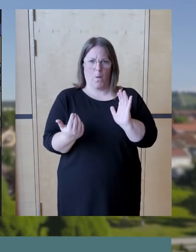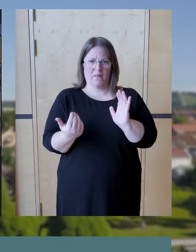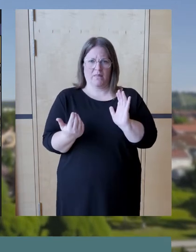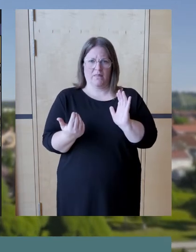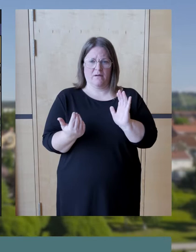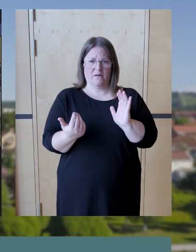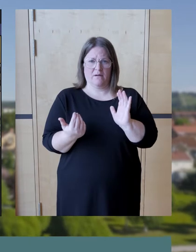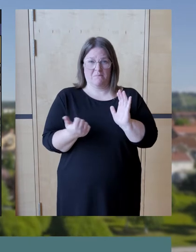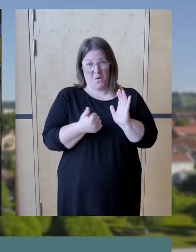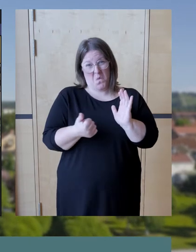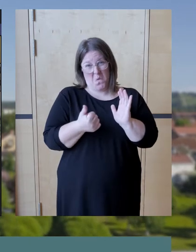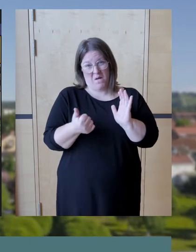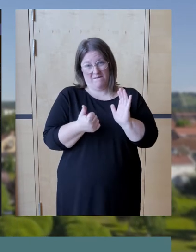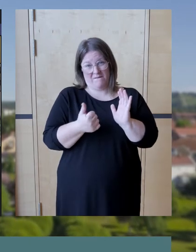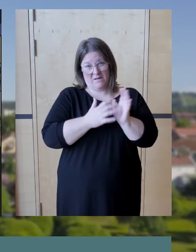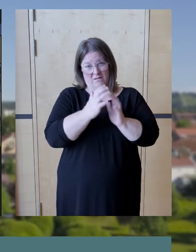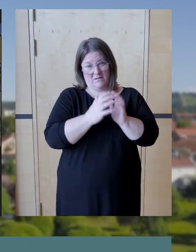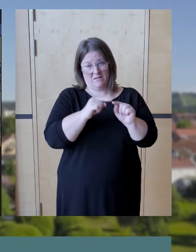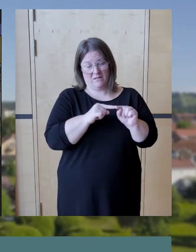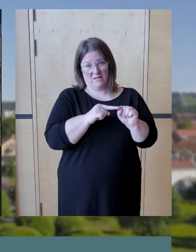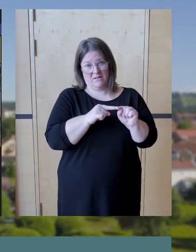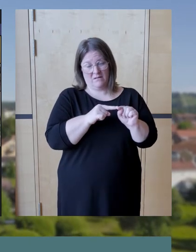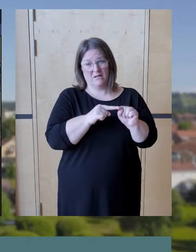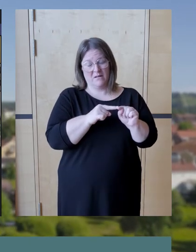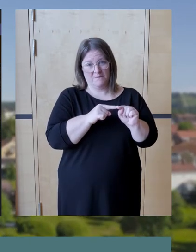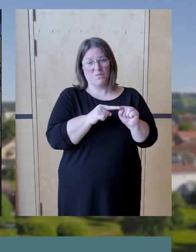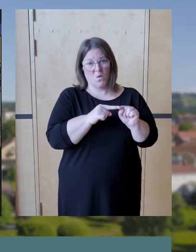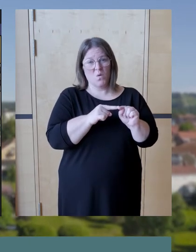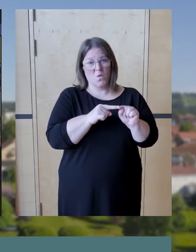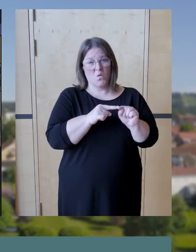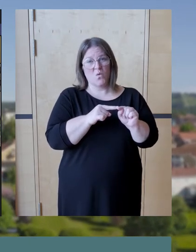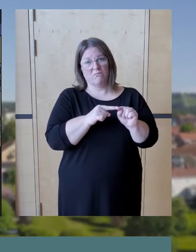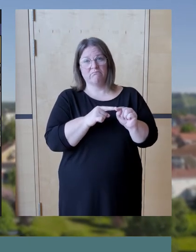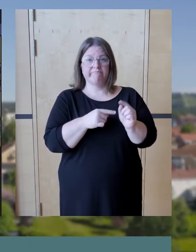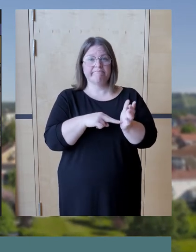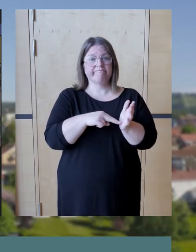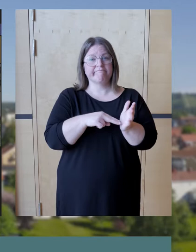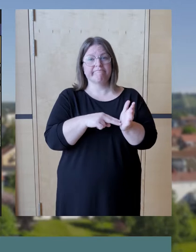Påstår nu att finns inte Framtida behov har inga underlag på dig Dags Nej tack